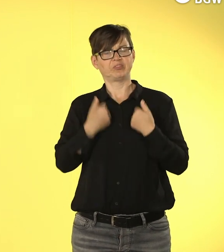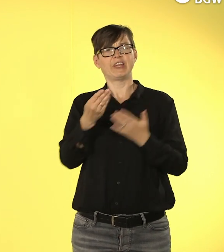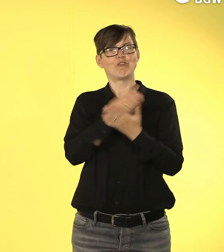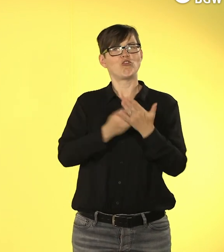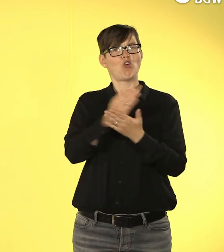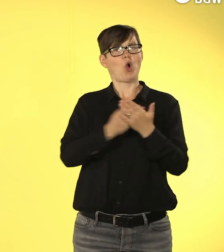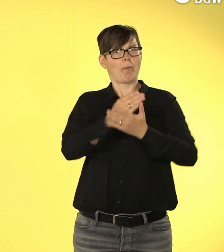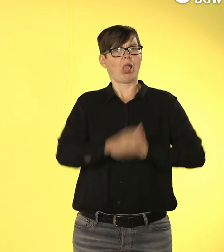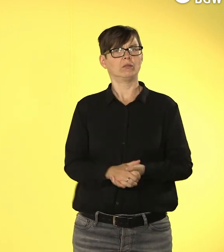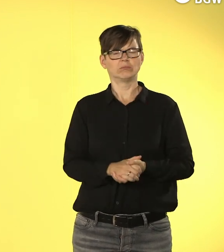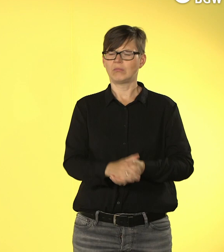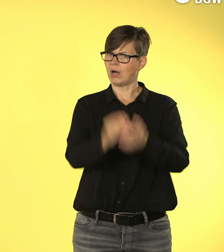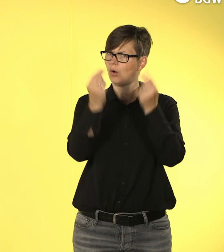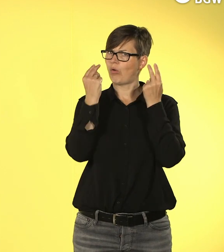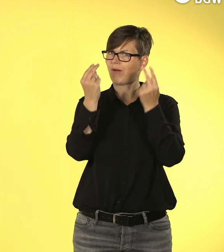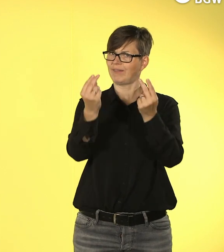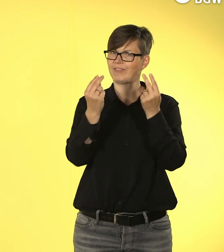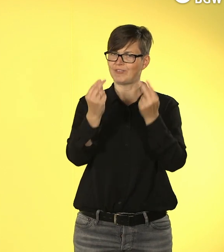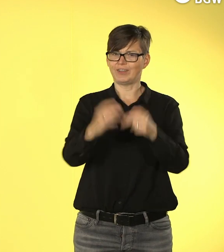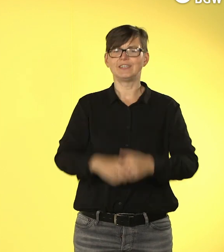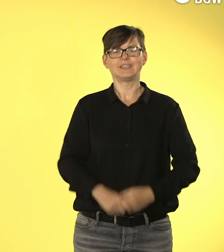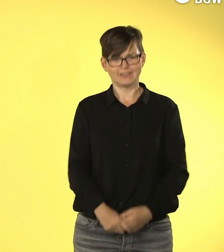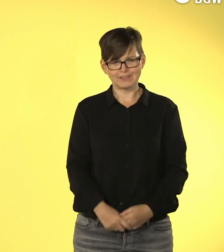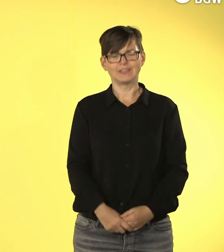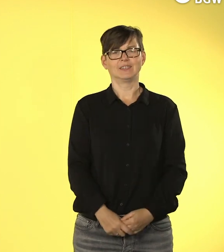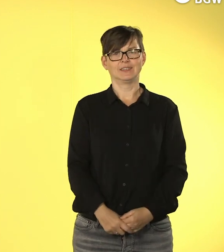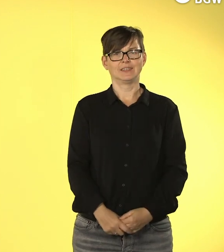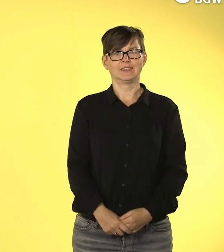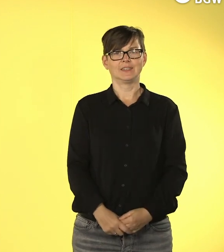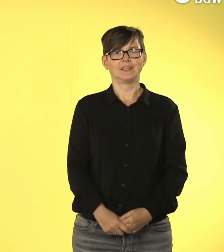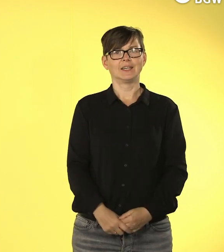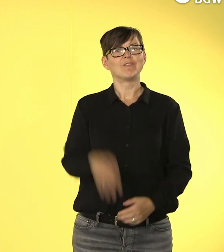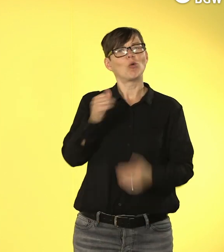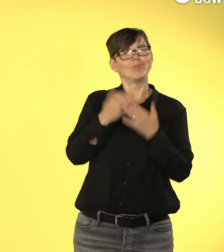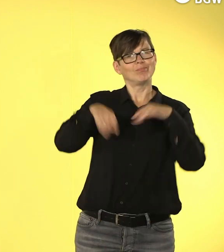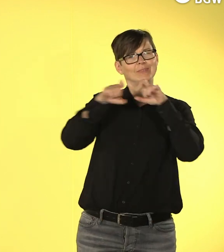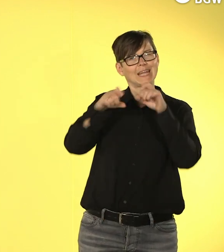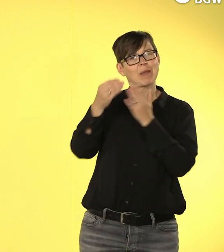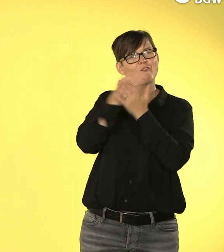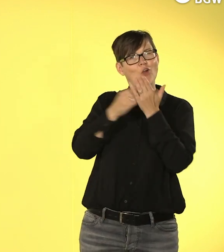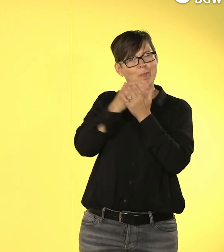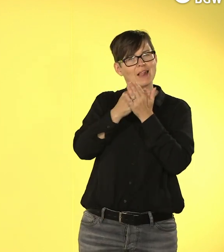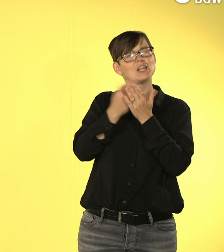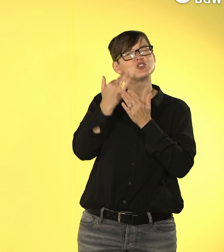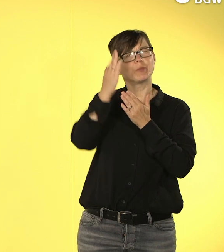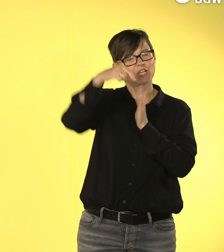Auf das Thema Vorbild kommen wir noch zu sprechen.